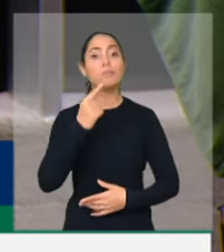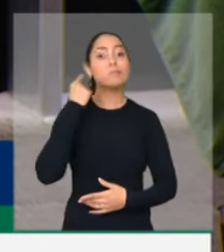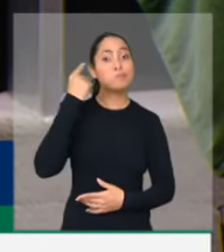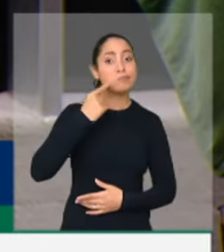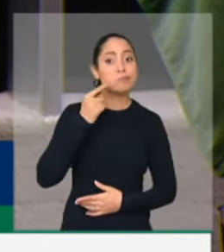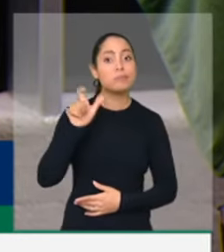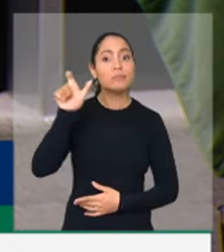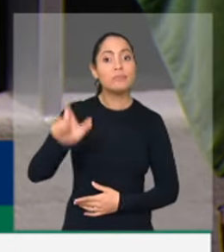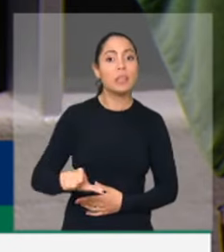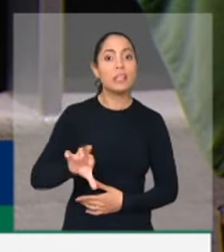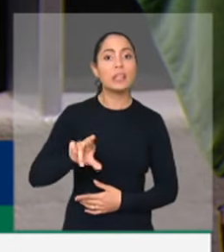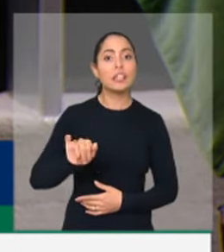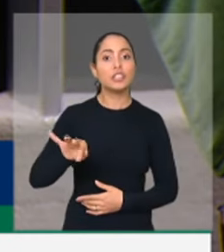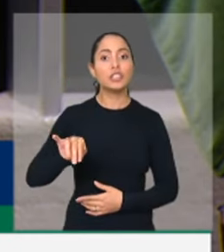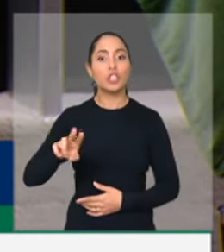MARTINS. QUE SEMPRE FORAM